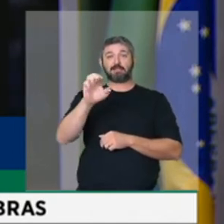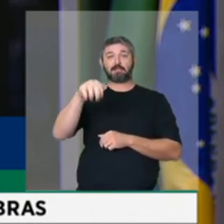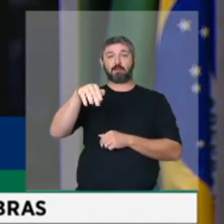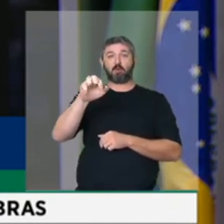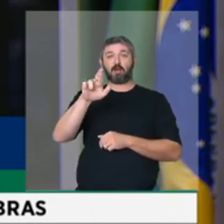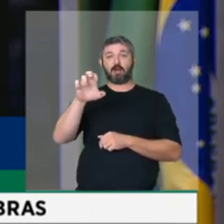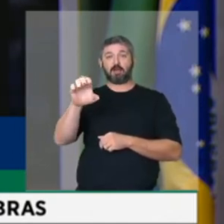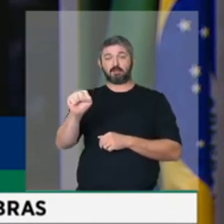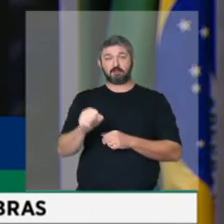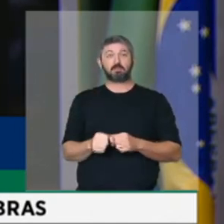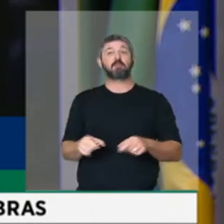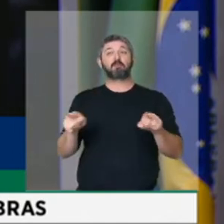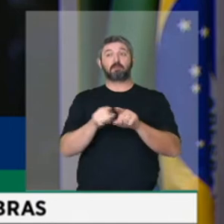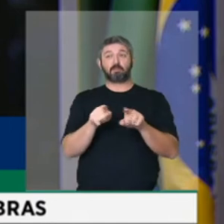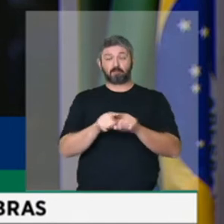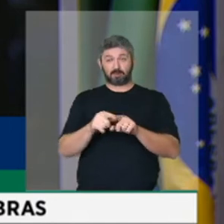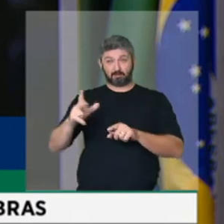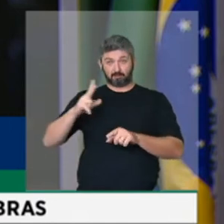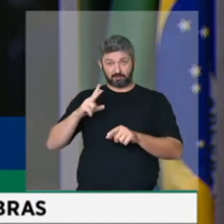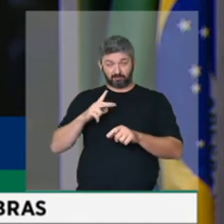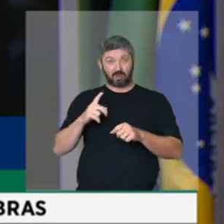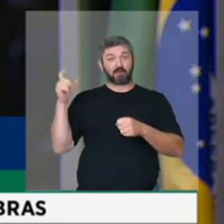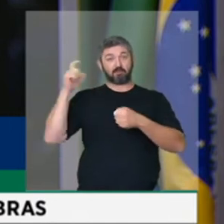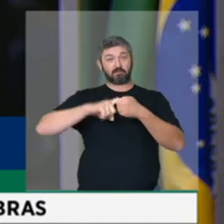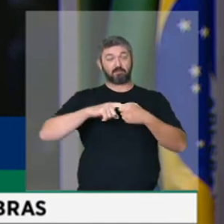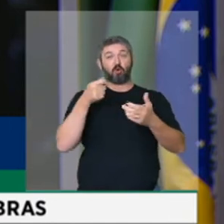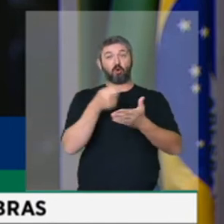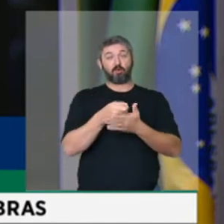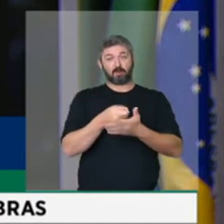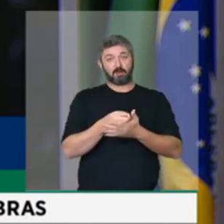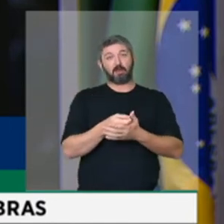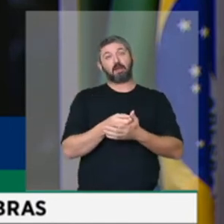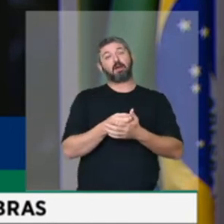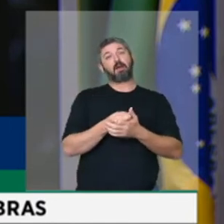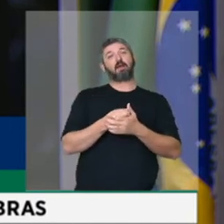NAVEGABILIDADE DO RIO MADEIRA. SETE. CONDICIONA A DESESTATIZAÇÃO A NOVA